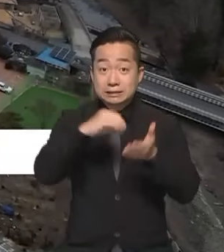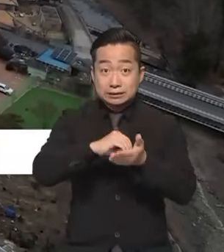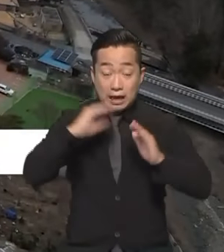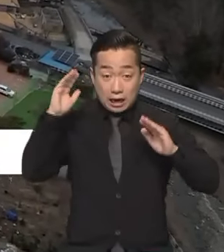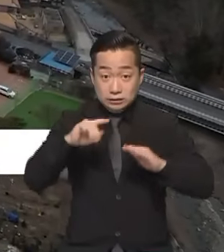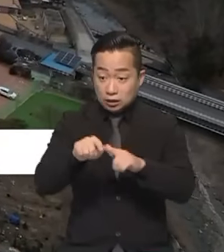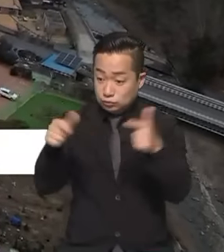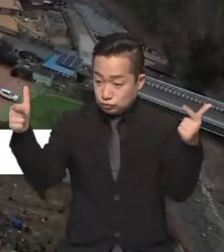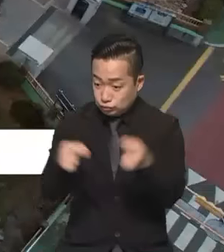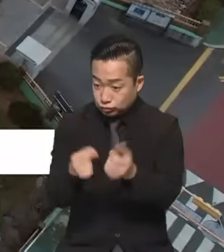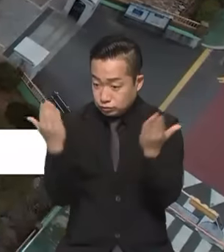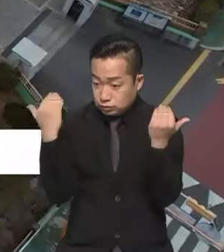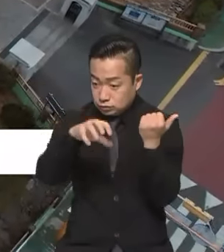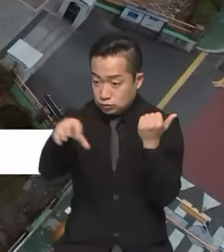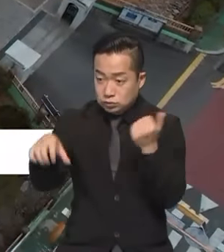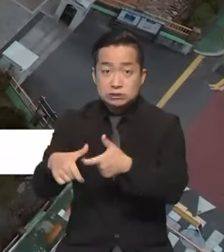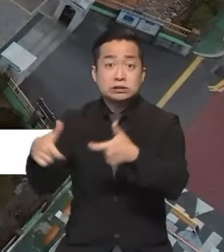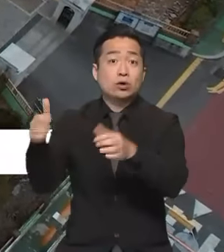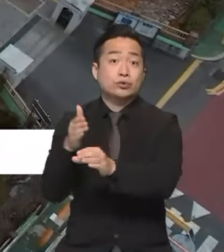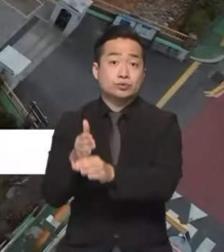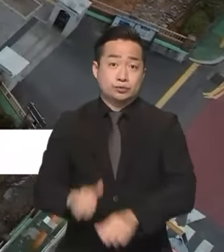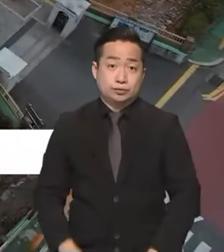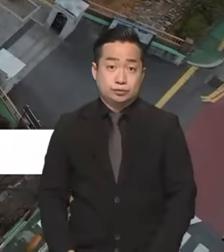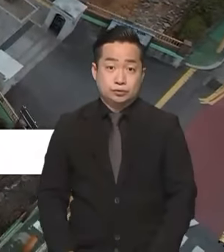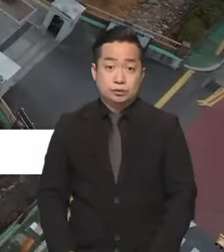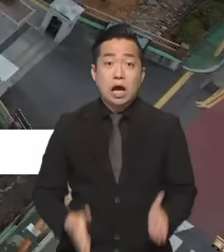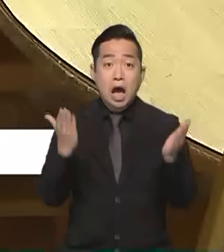(기자) 신입생이 사라지는 학교가 늘어나는 가운데 통폐합과 폐교 위기에